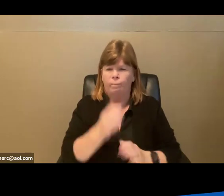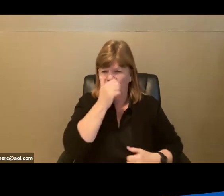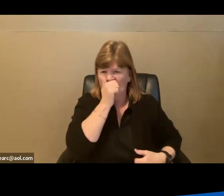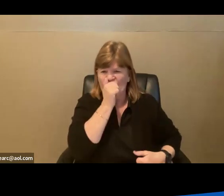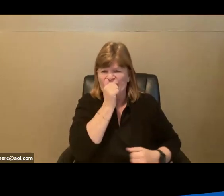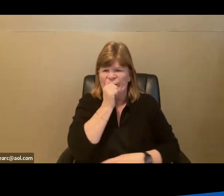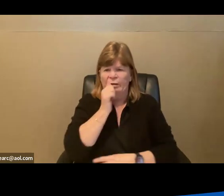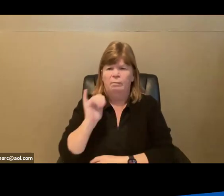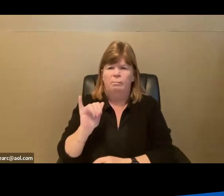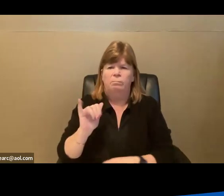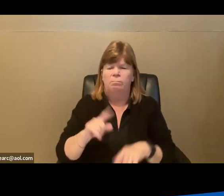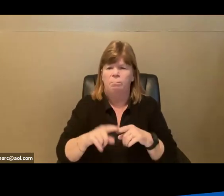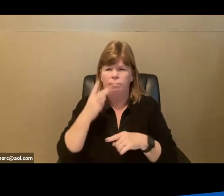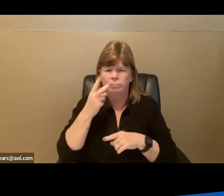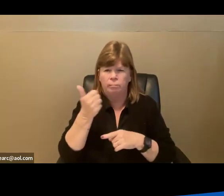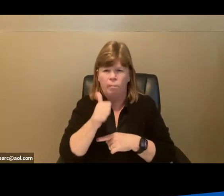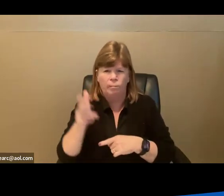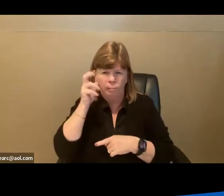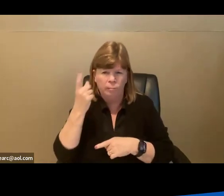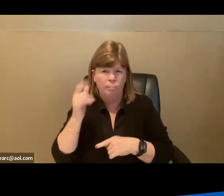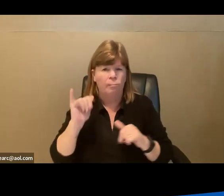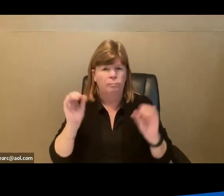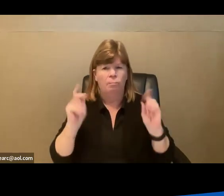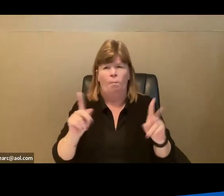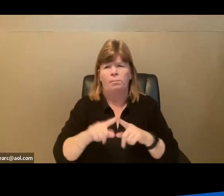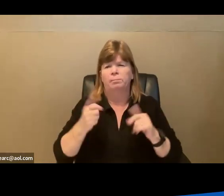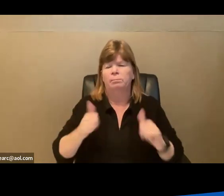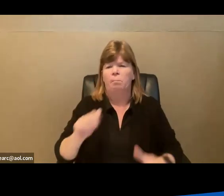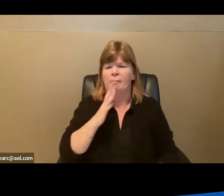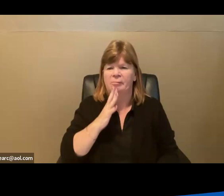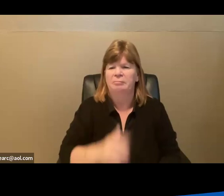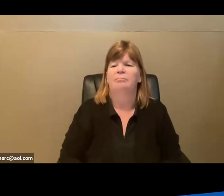No puedo ver ni oír a nadie, pero está bien porque aún puedo hablar. De todas formas,